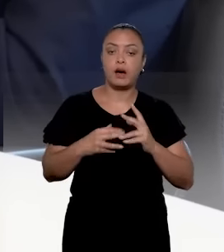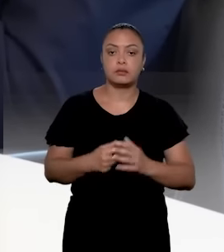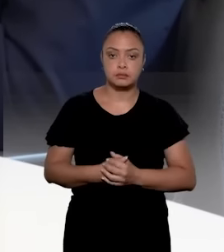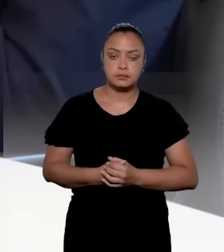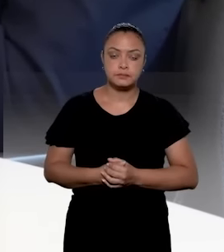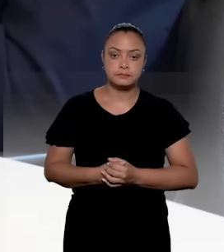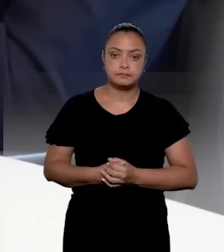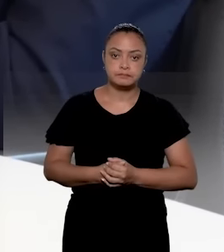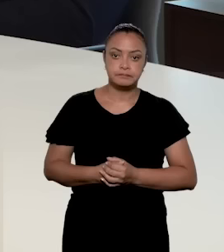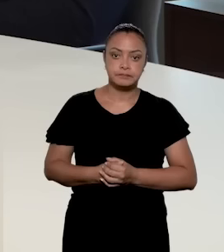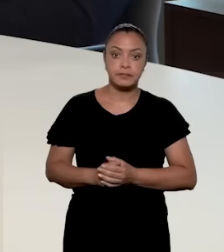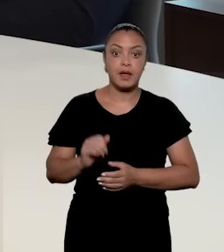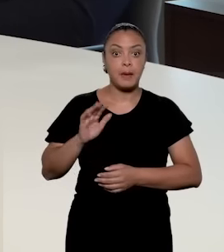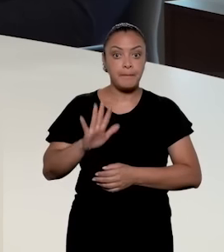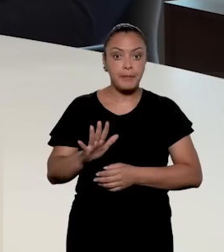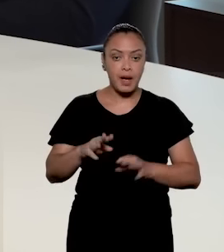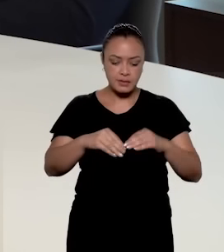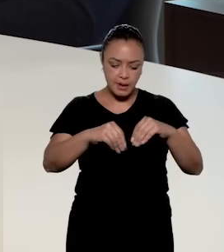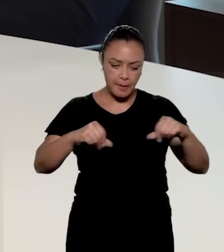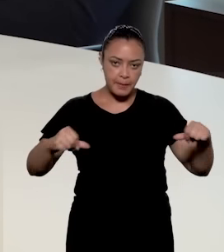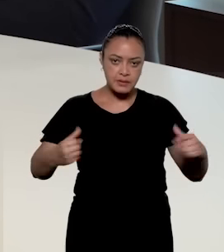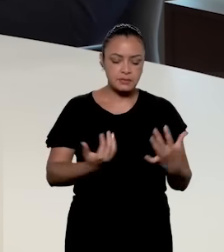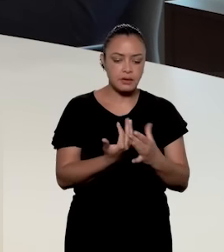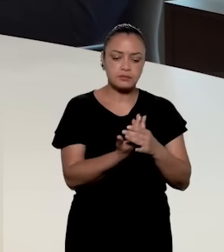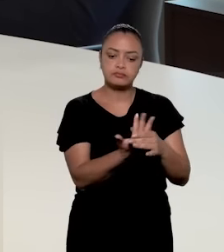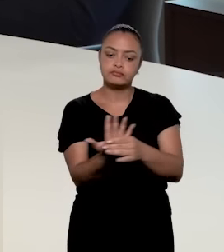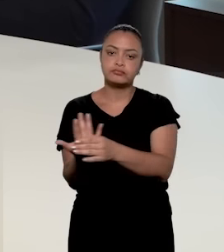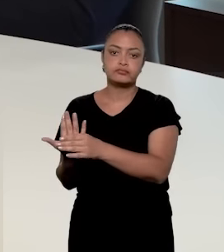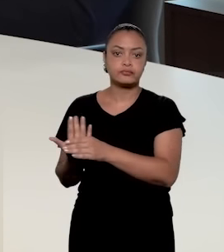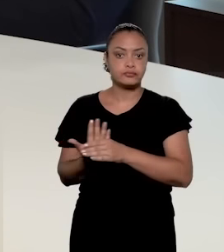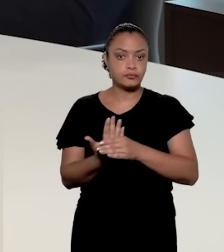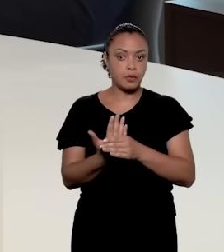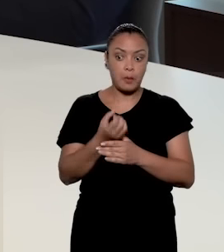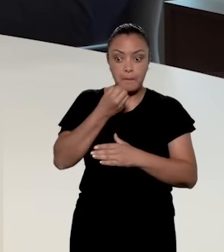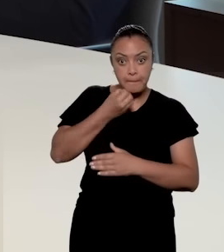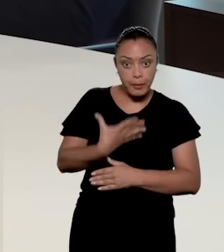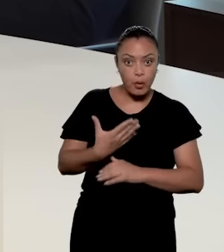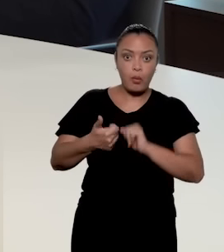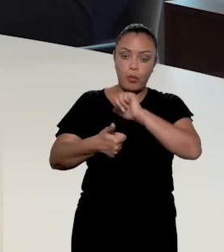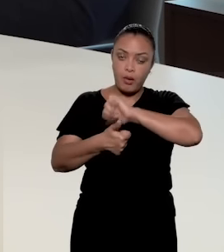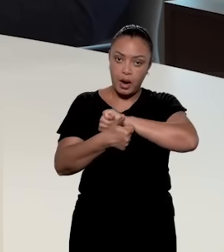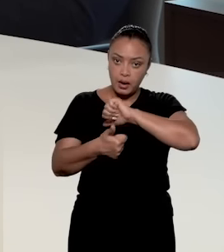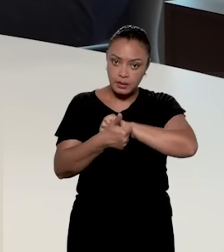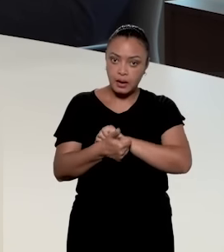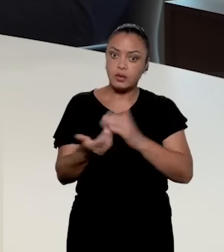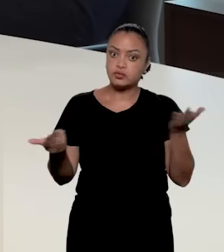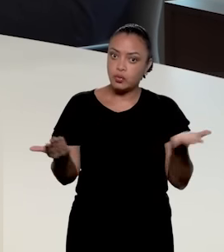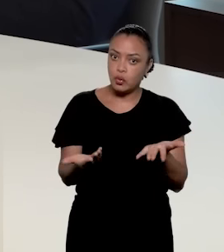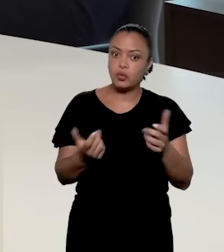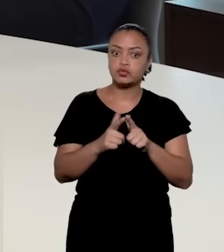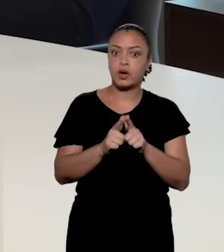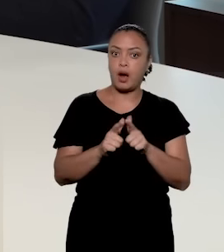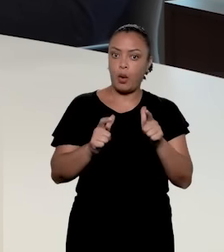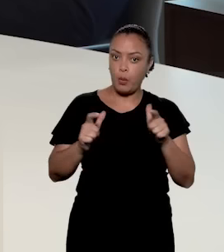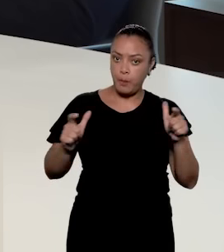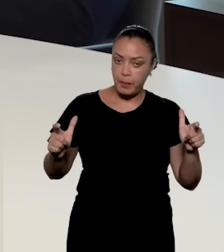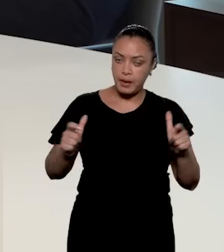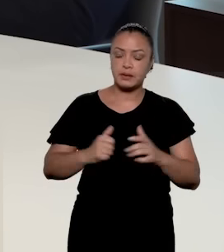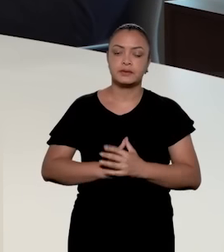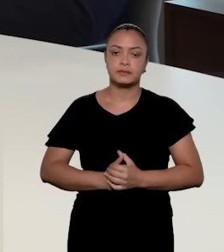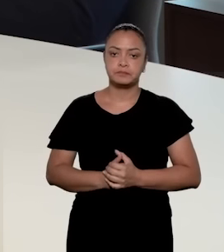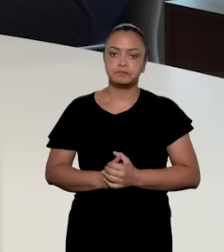Só que pastagens bem plantadas e bem cultivadas, que hoje está crescendo no Brasil esse cenário,